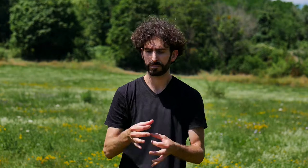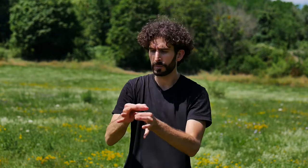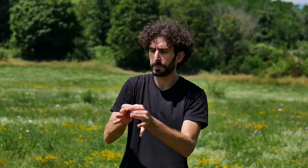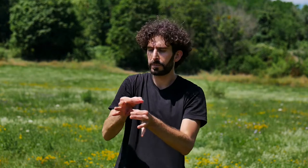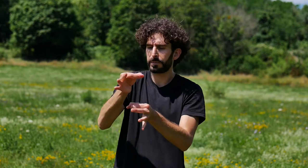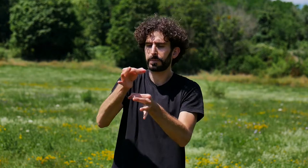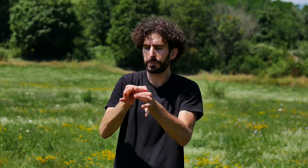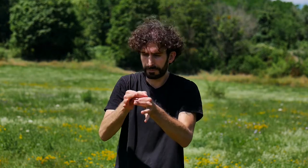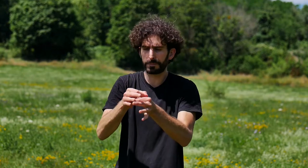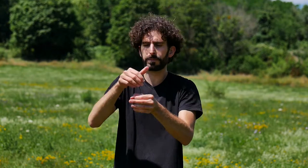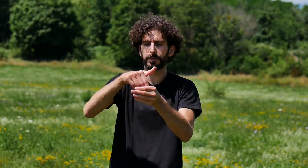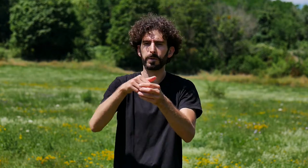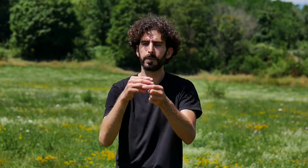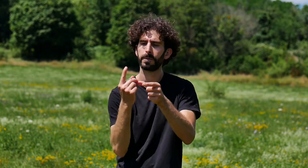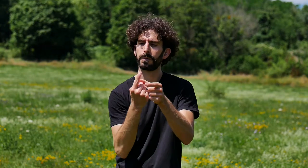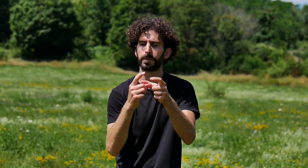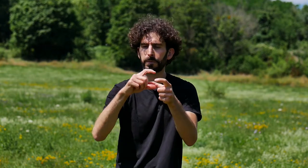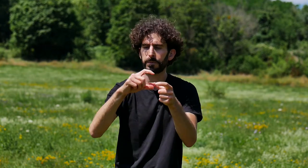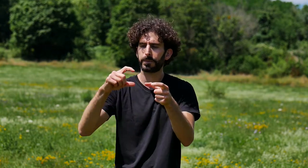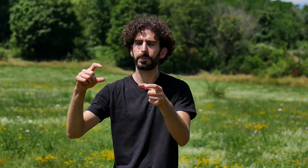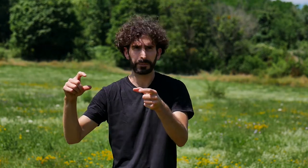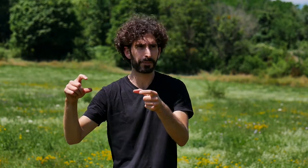Dans une bobine se trouvait un film